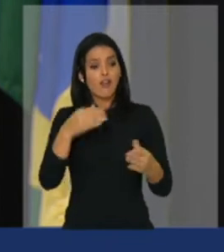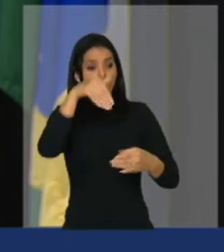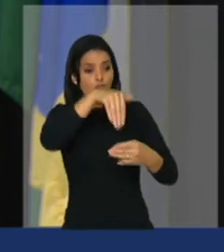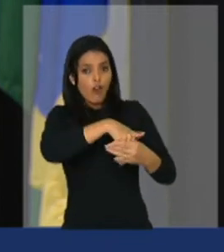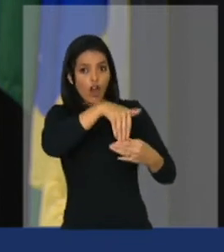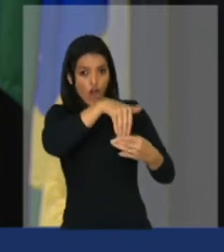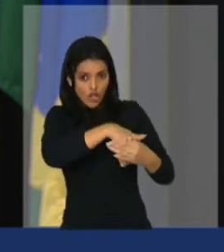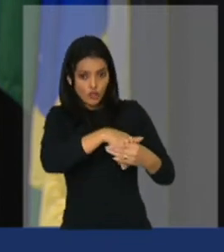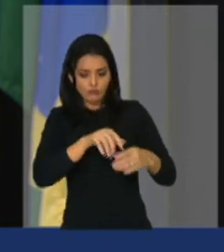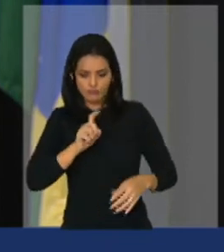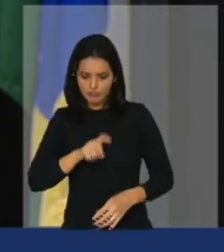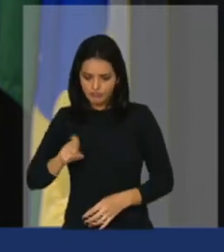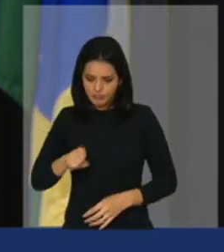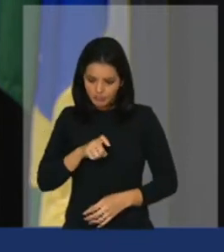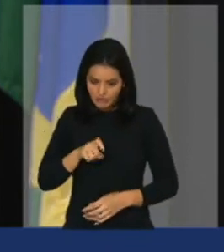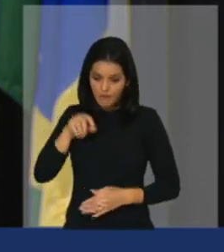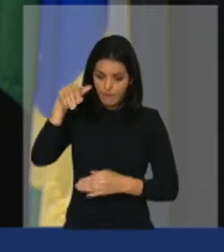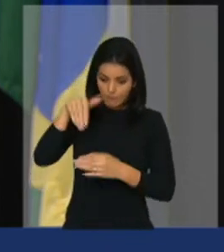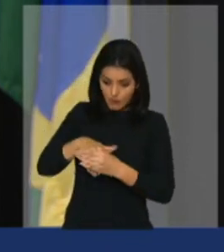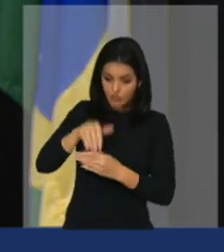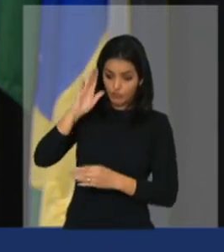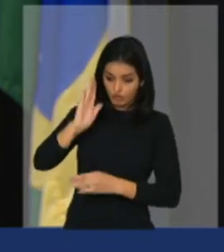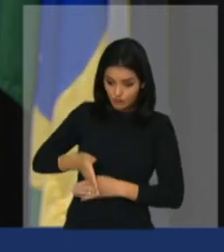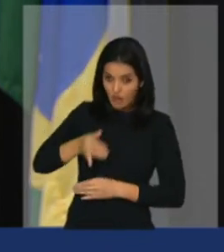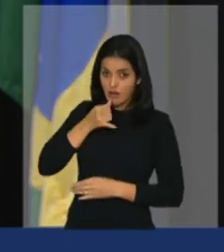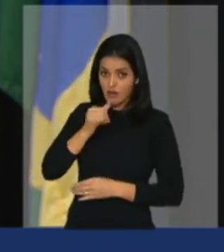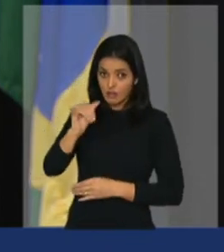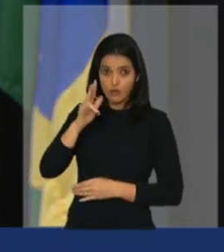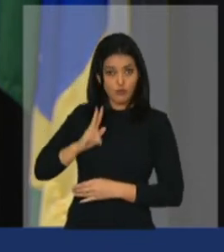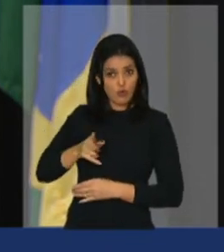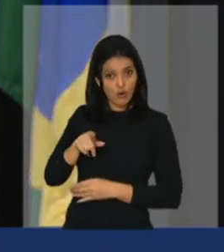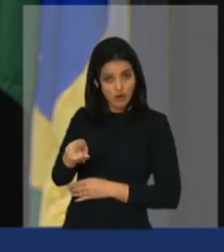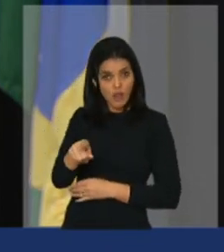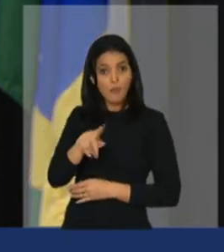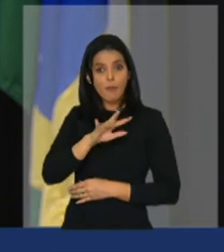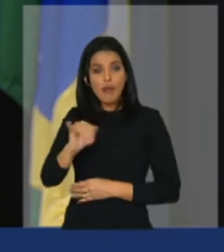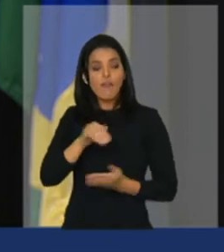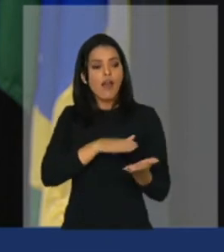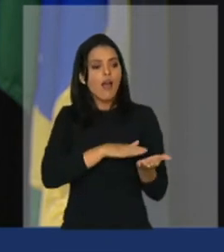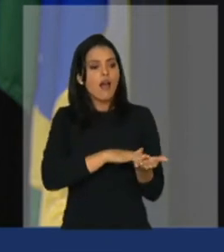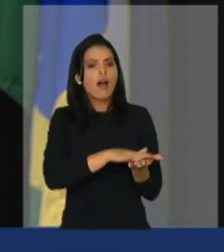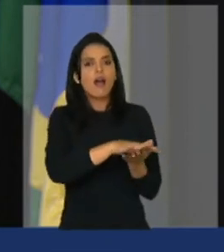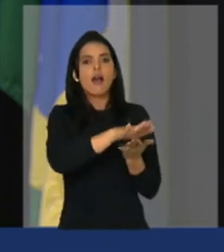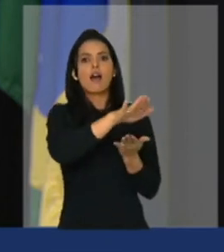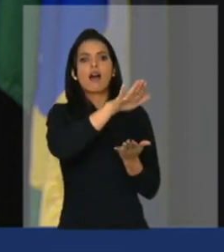CASA, MAS SIM PARA PODER FAZER AUDITORIA PARA FAZER MAIOR CONTABILIDADE APÓS, PÚBLICA, PARA QUE TODOS POSSAM TER